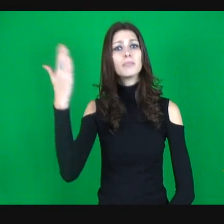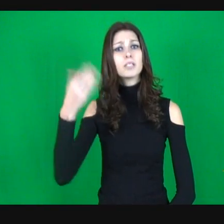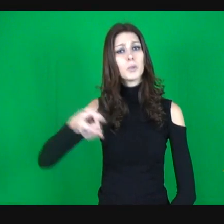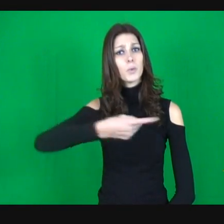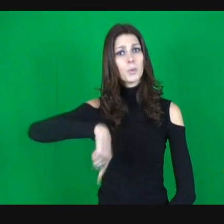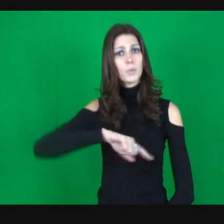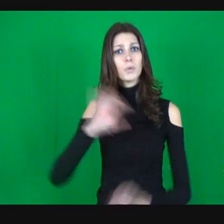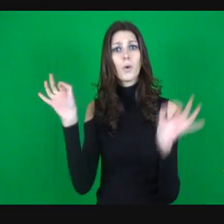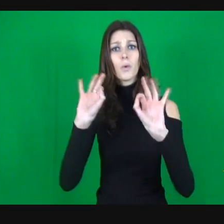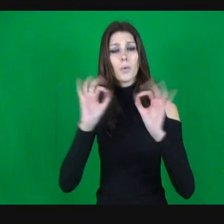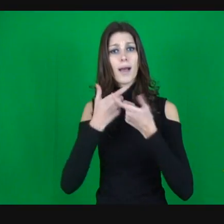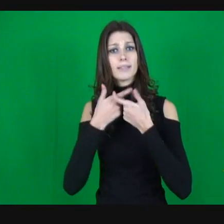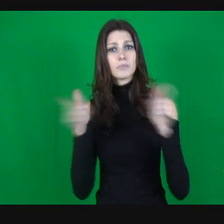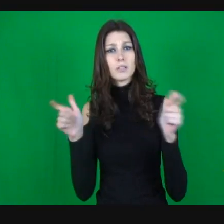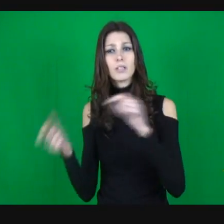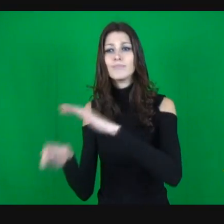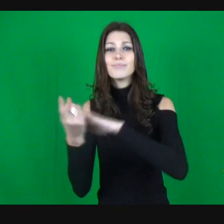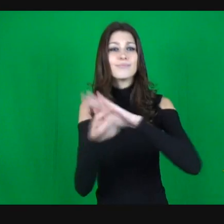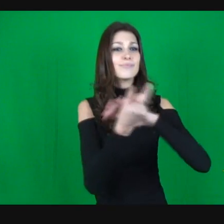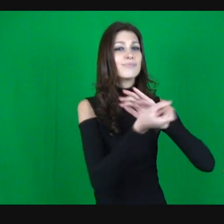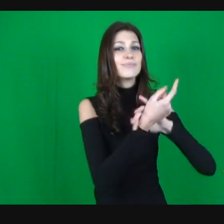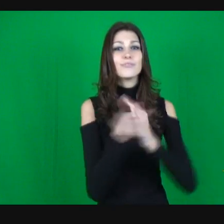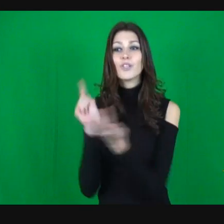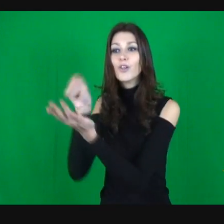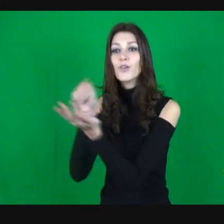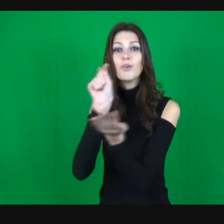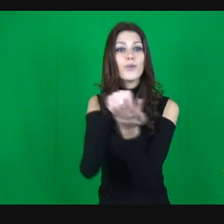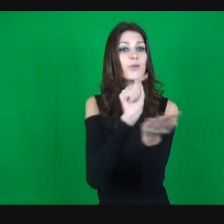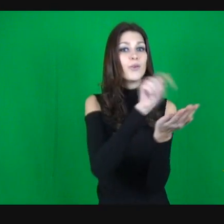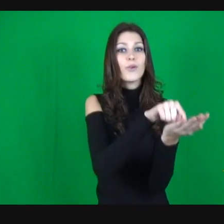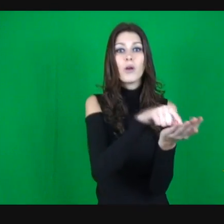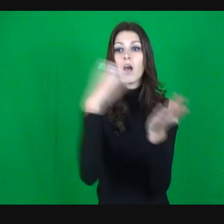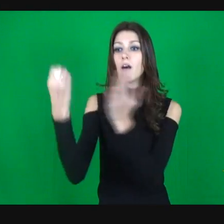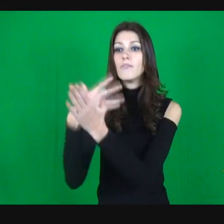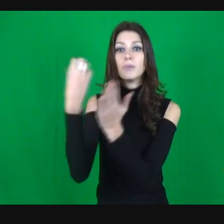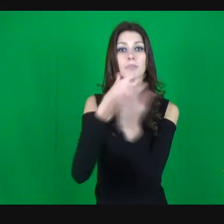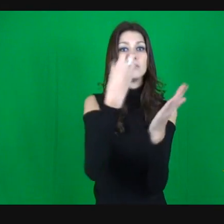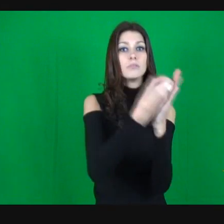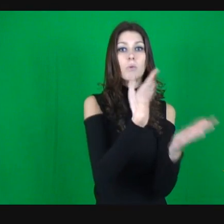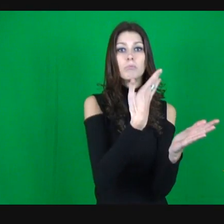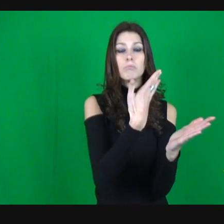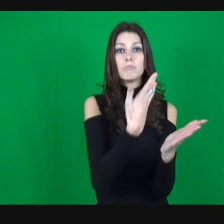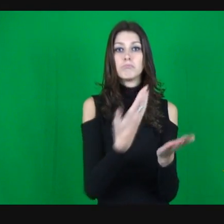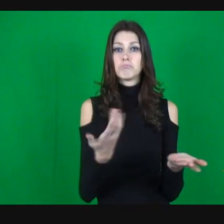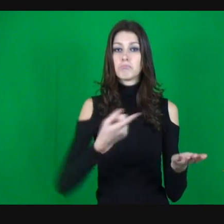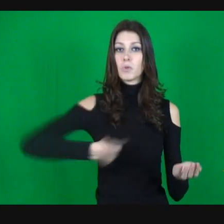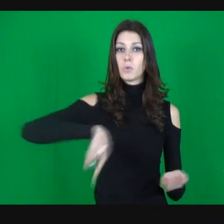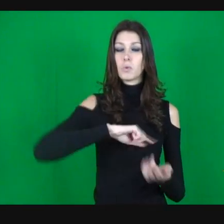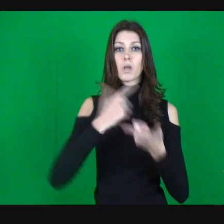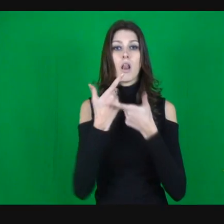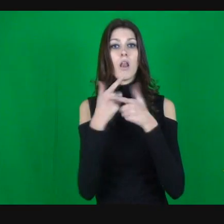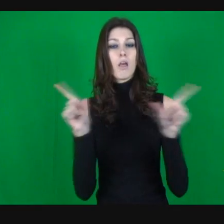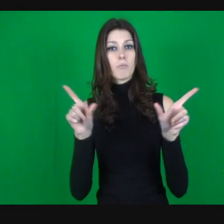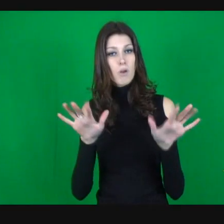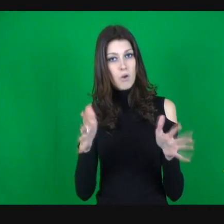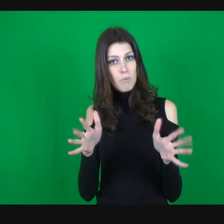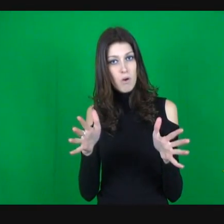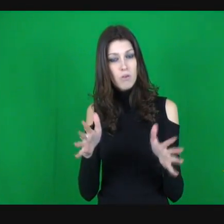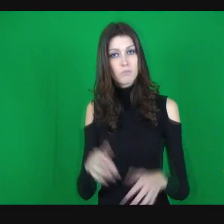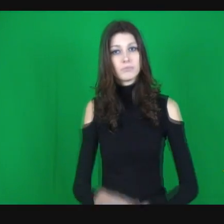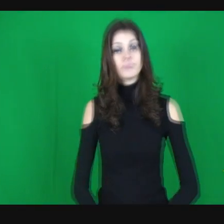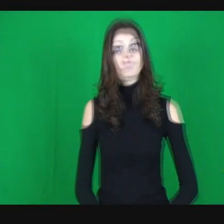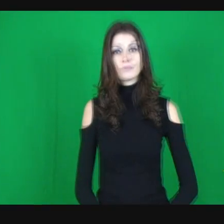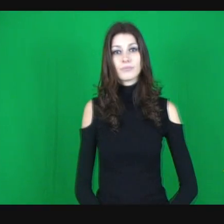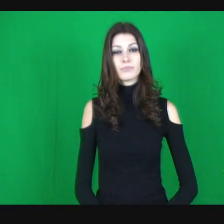Comment être libre, si on n’a pas les moyens d’accès à toutes les opportunités, les lieux, les informations ?